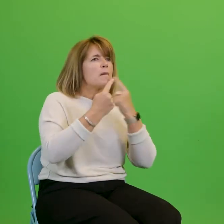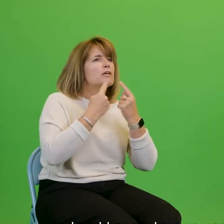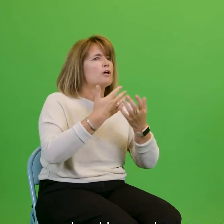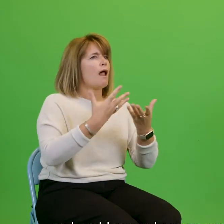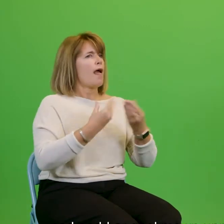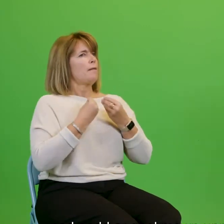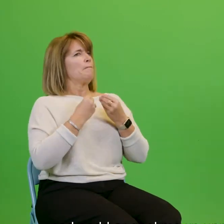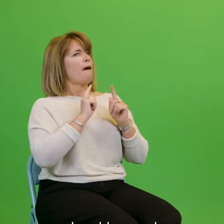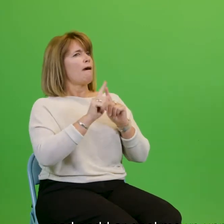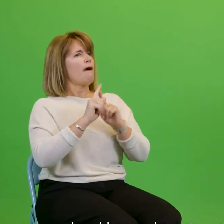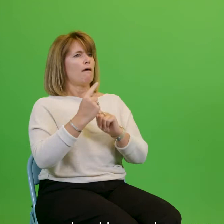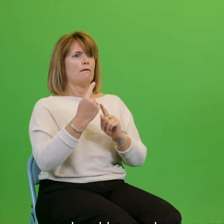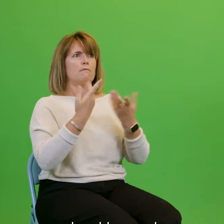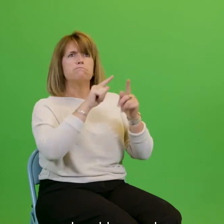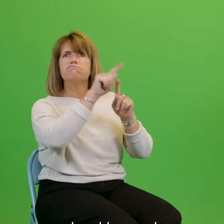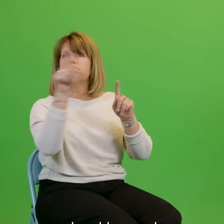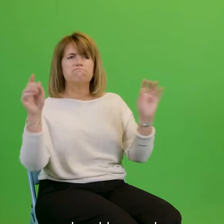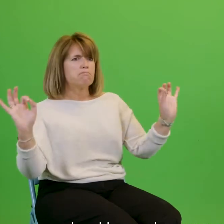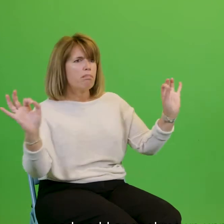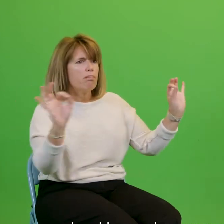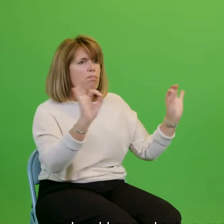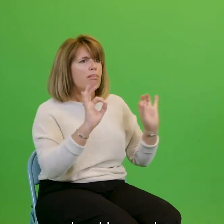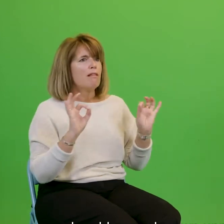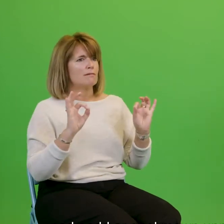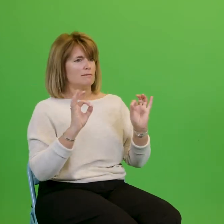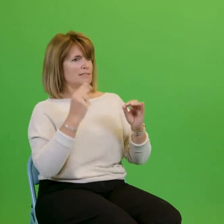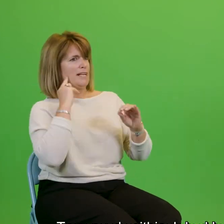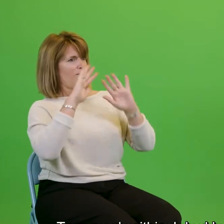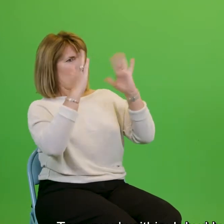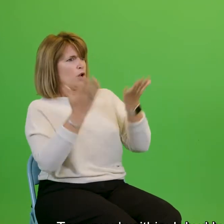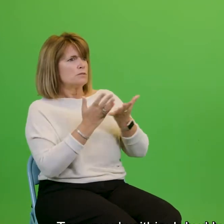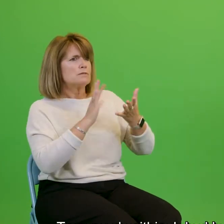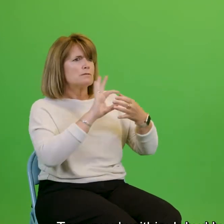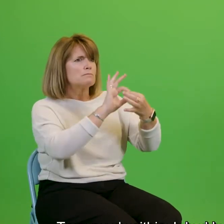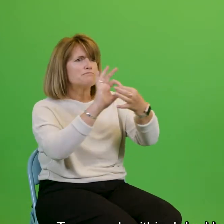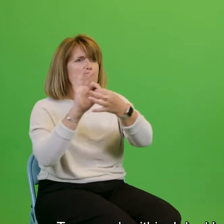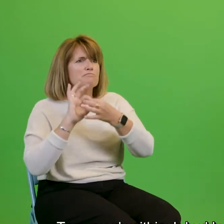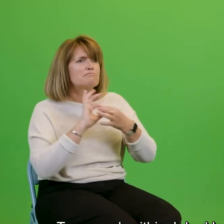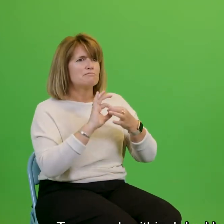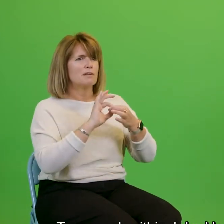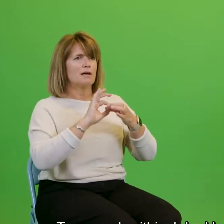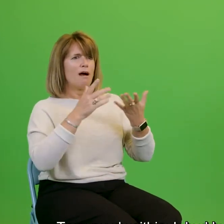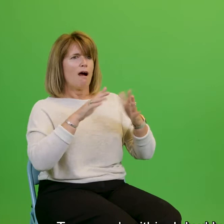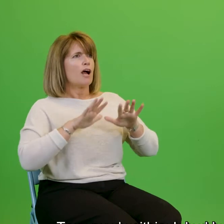..nad oedd ar gael mewn unman arall. Trwy rwydweithiau'r byd byddar...